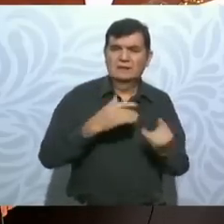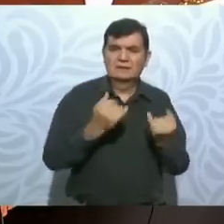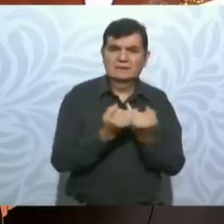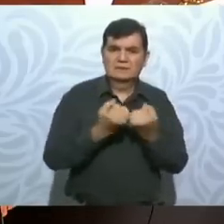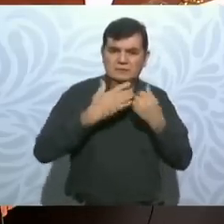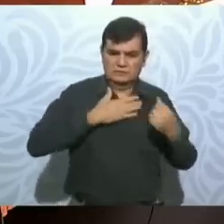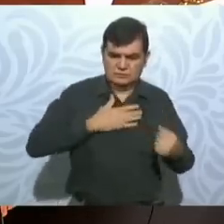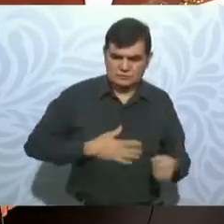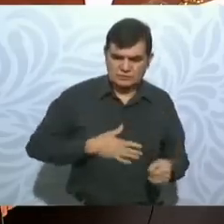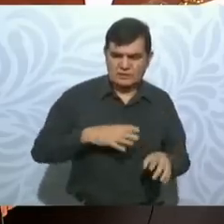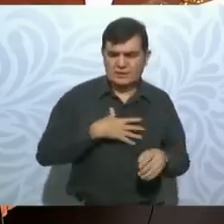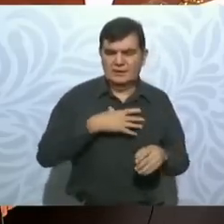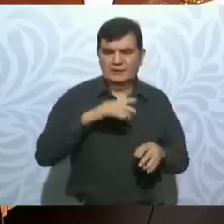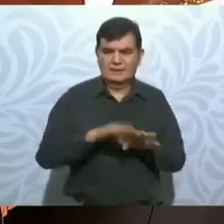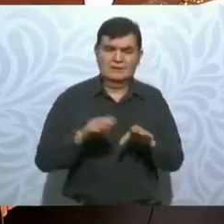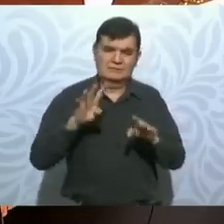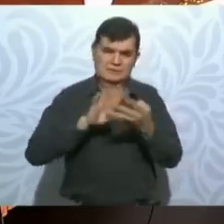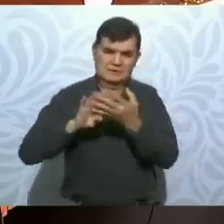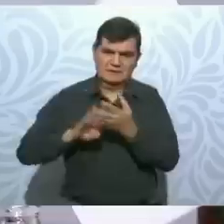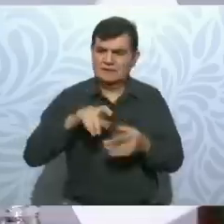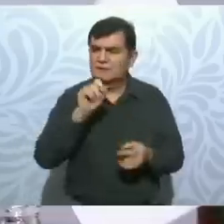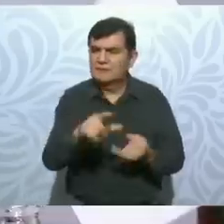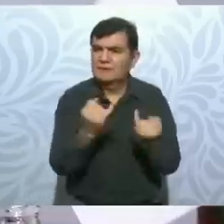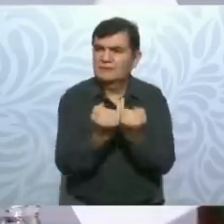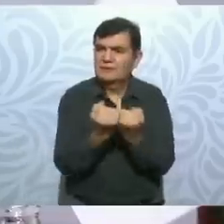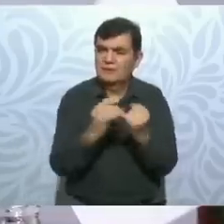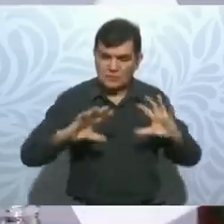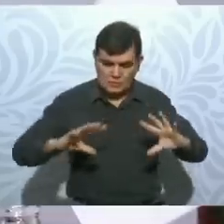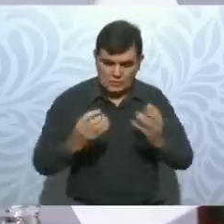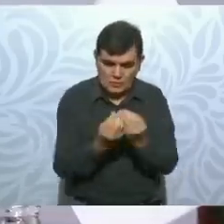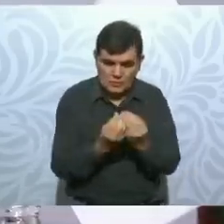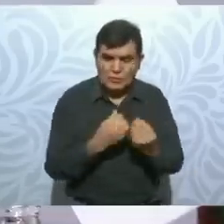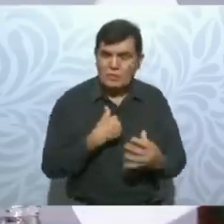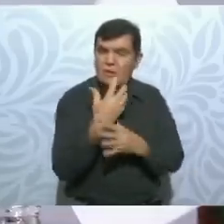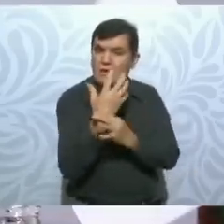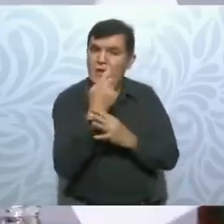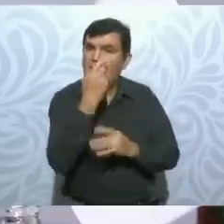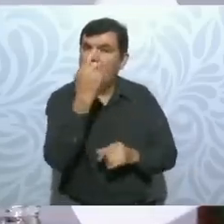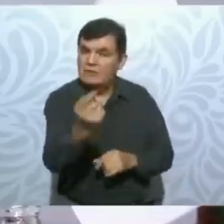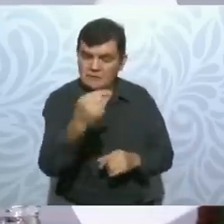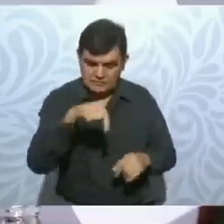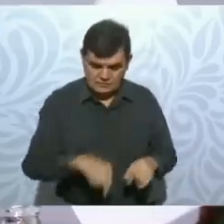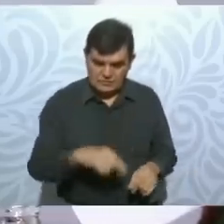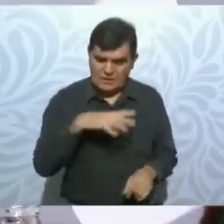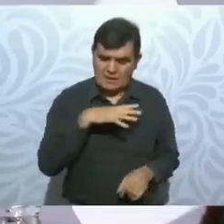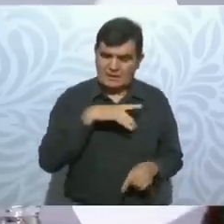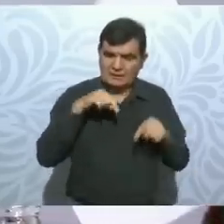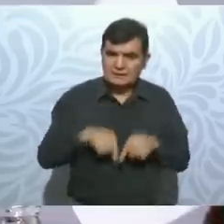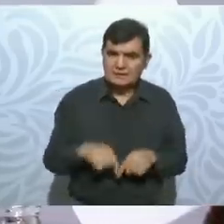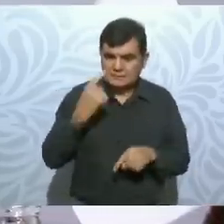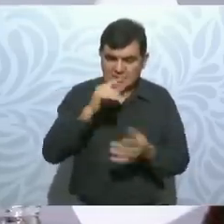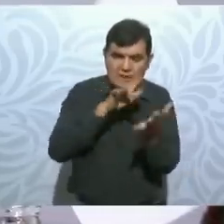penitenciario nacional con todo esto queremos decirles que estamos aquí para apoyarlos para